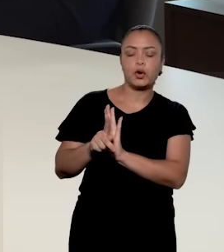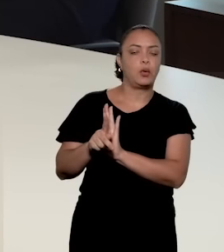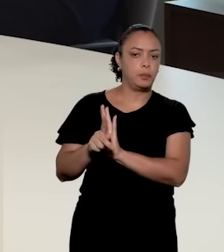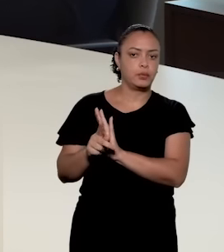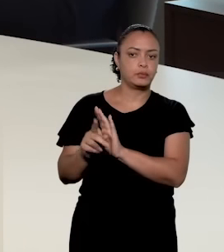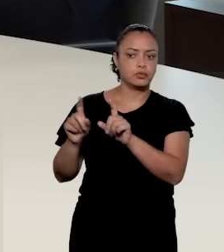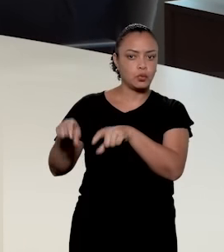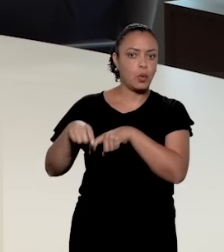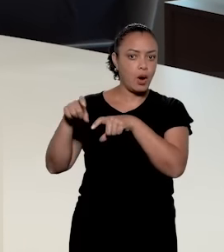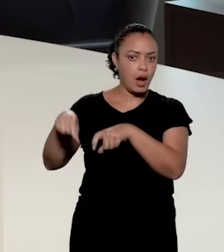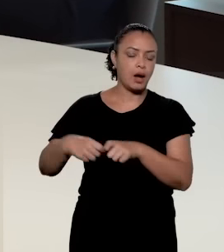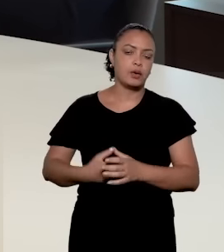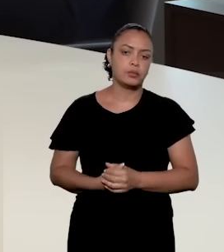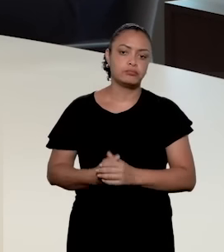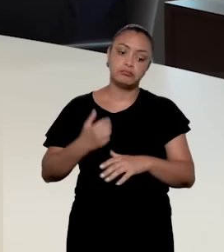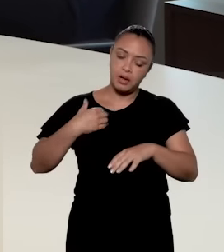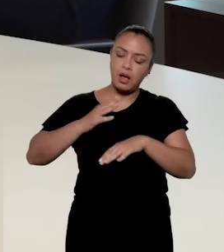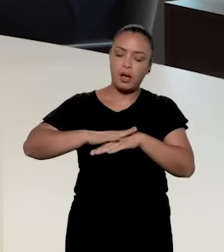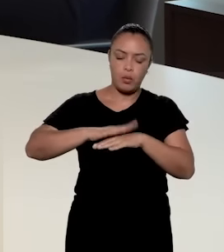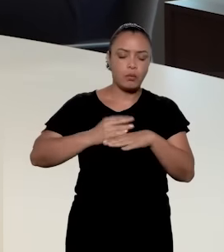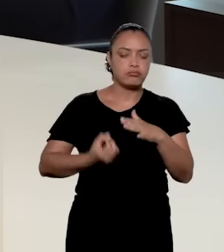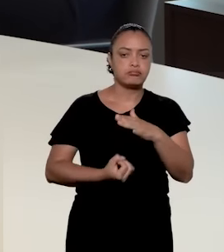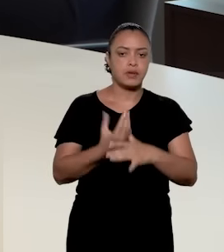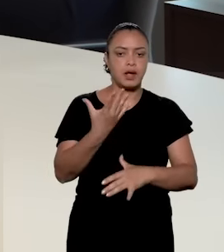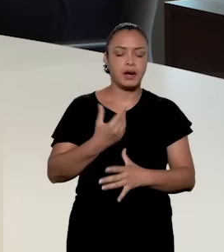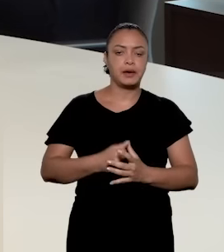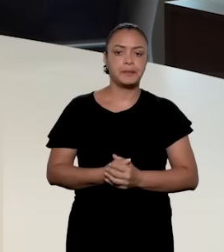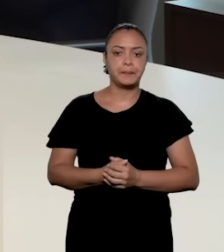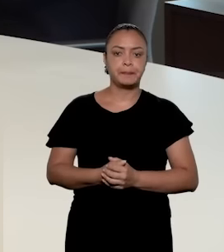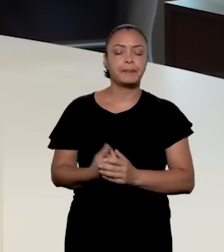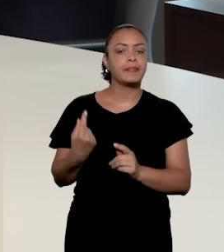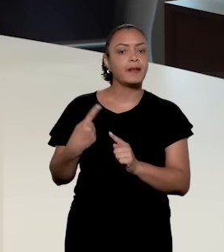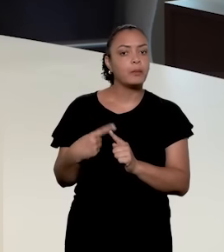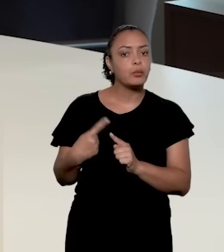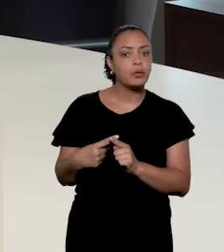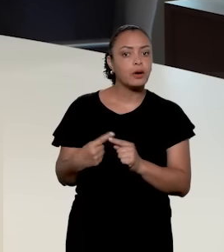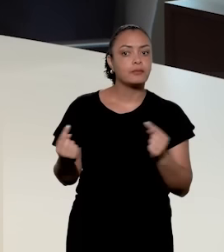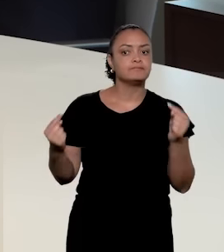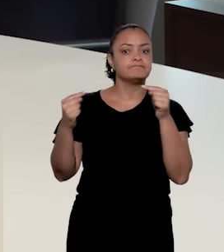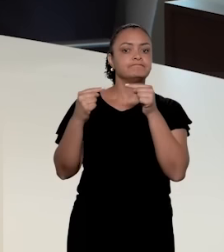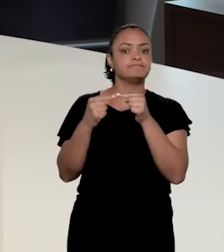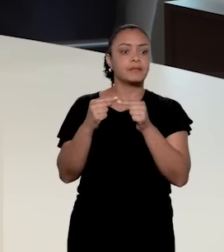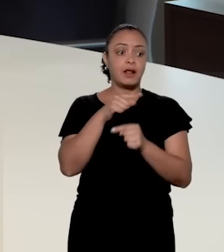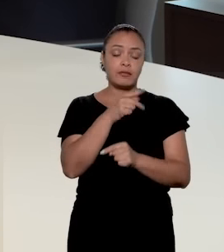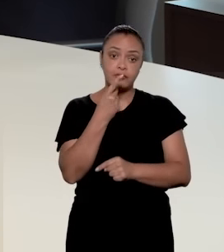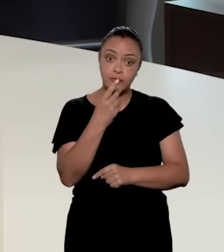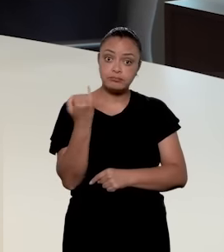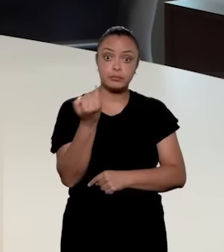Eu que criei, LCA, o CDCA, CRA, CDA/WA, eu que criei, por quê? Na mesma linha, o Roberto falou uma coisa importante,